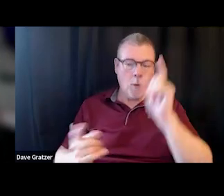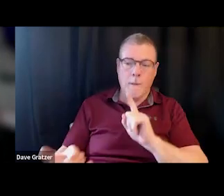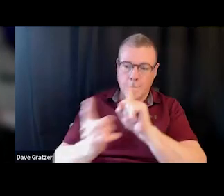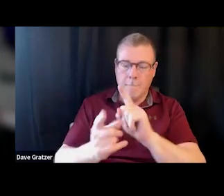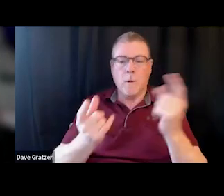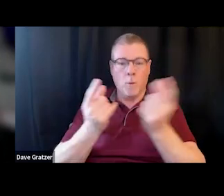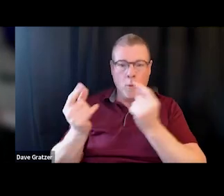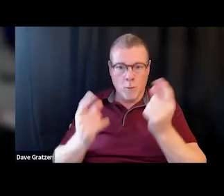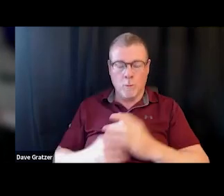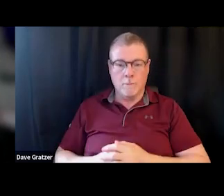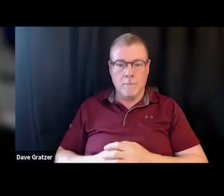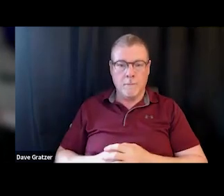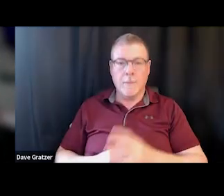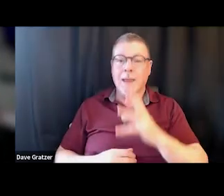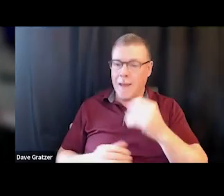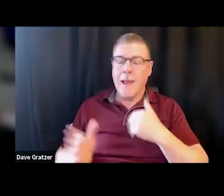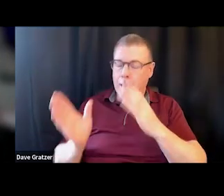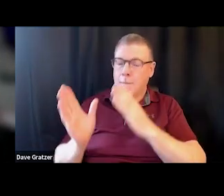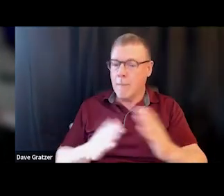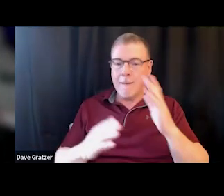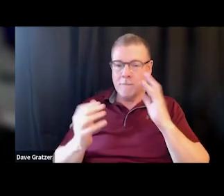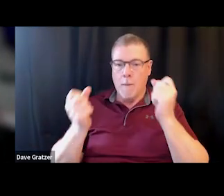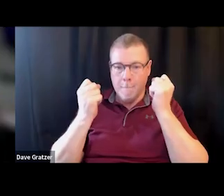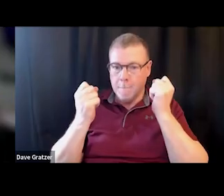Yo planifico para múltiples reuniones. No voy a hacer todo esto en una maratónica